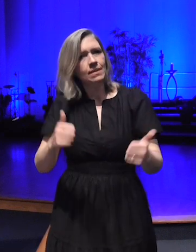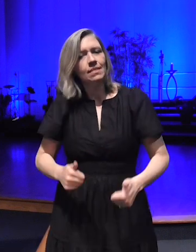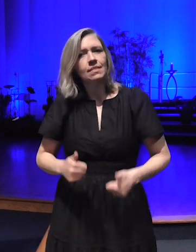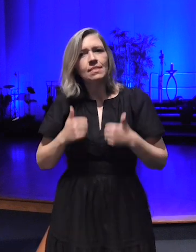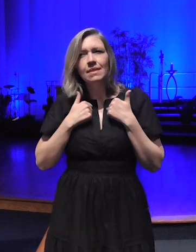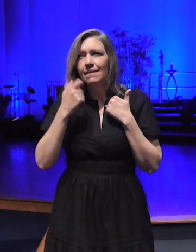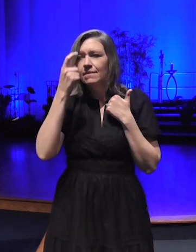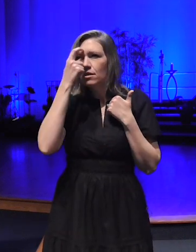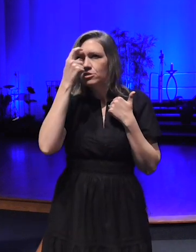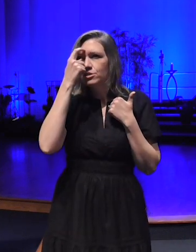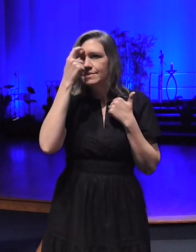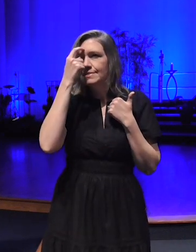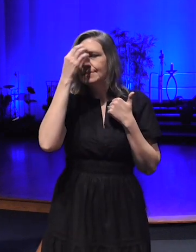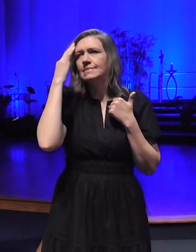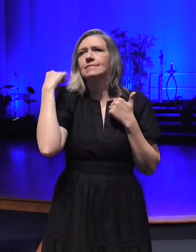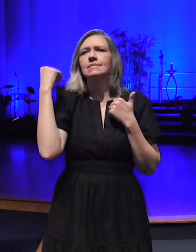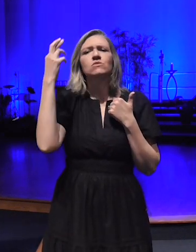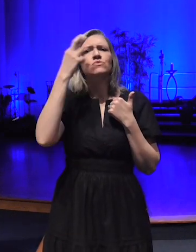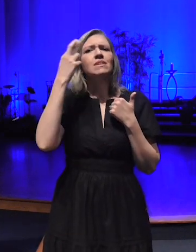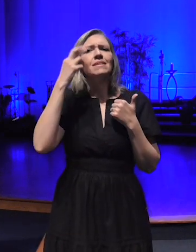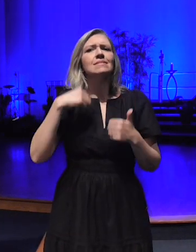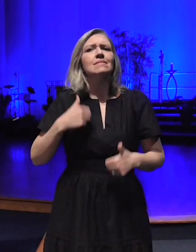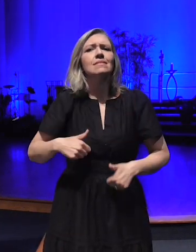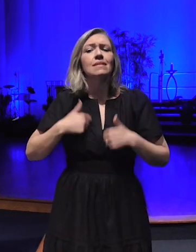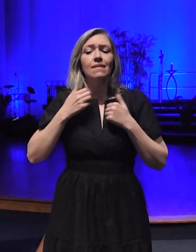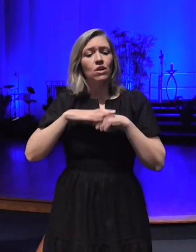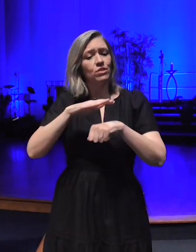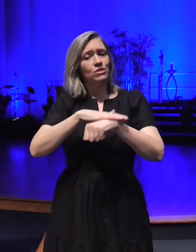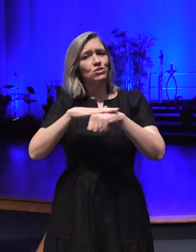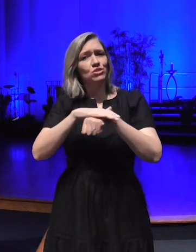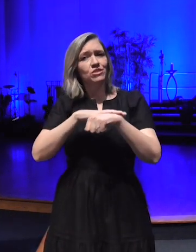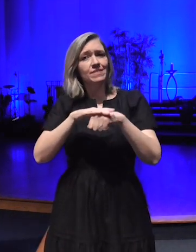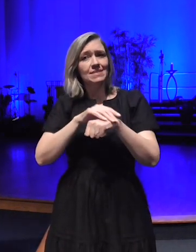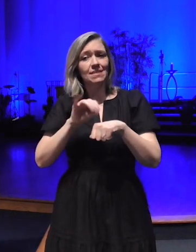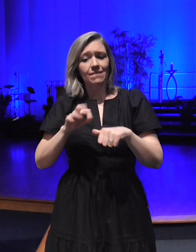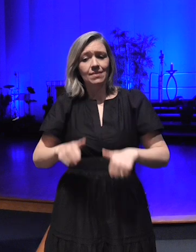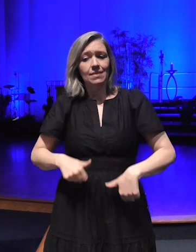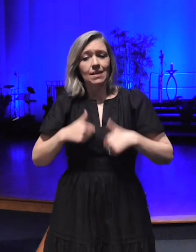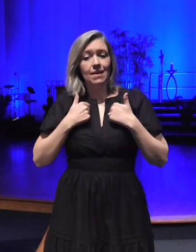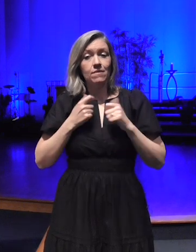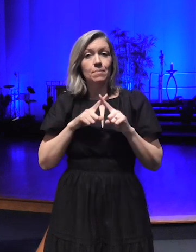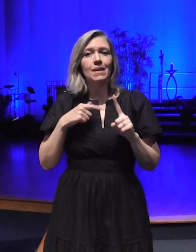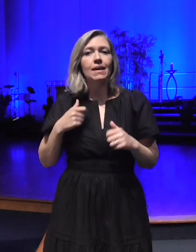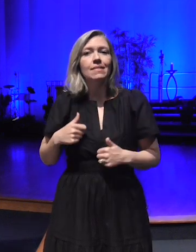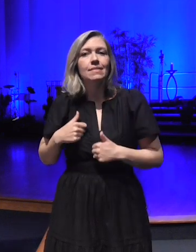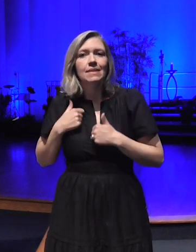de que vivo en la superficie de la vida pero mi morada son las profundidades del cielo